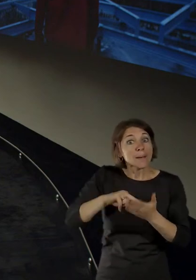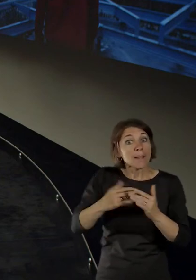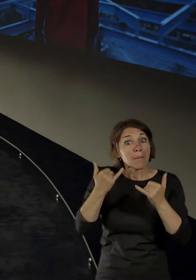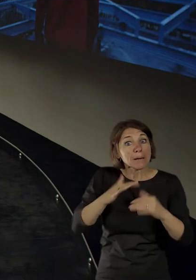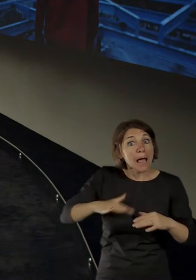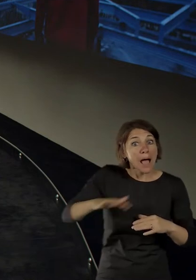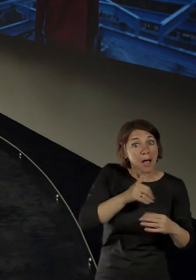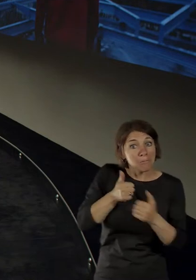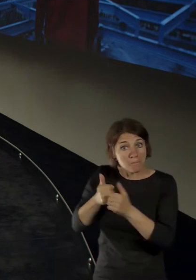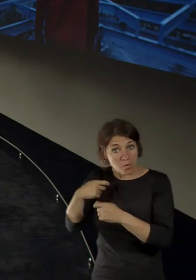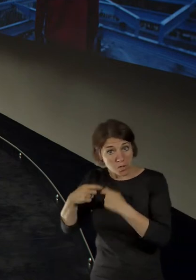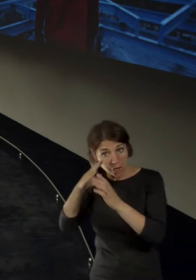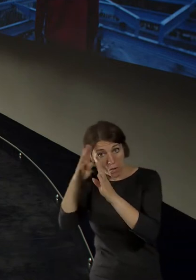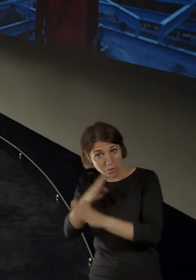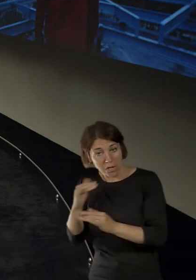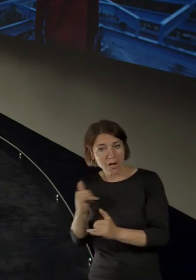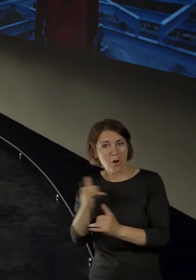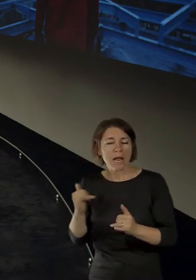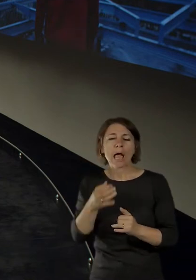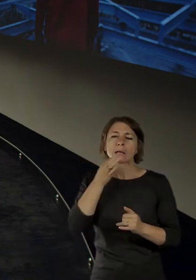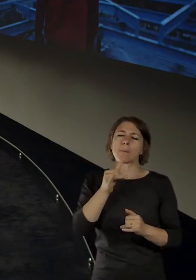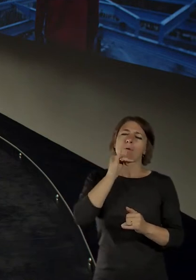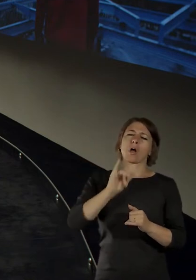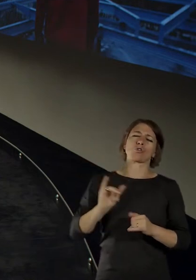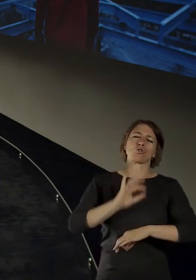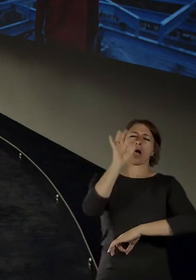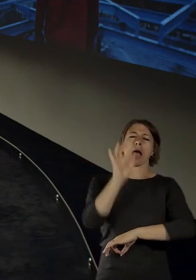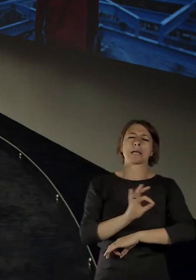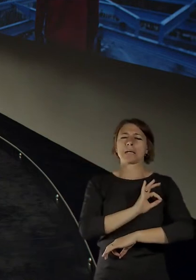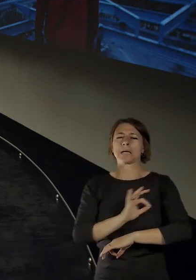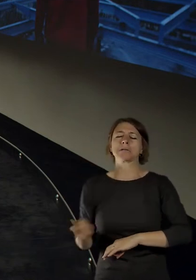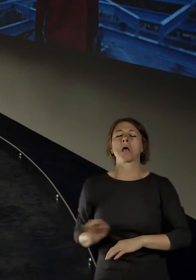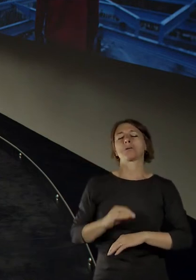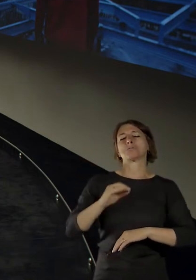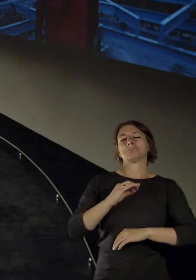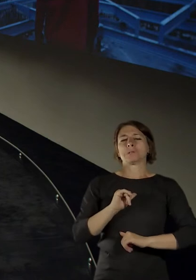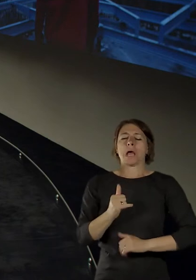Co to pro architekta znamená opravdu reálně, že najednou bude nad tou Prahou rozeseta